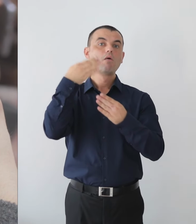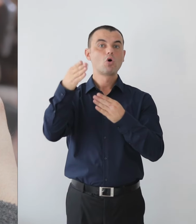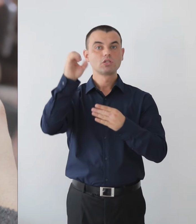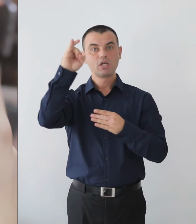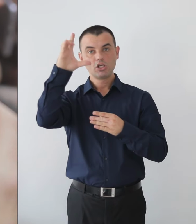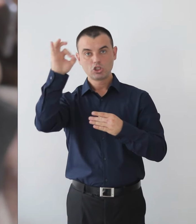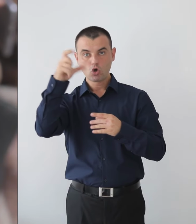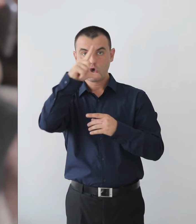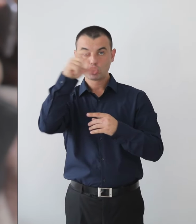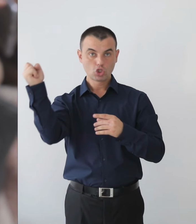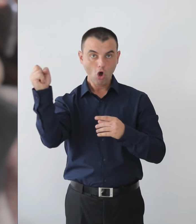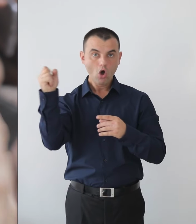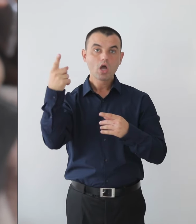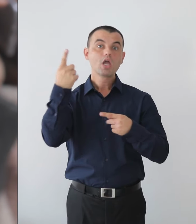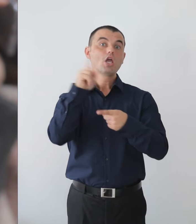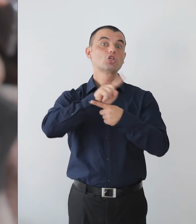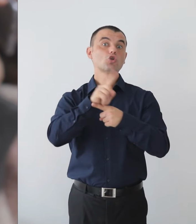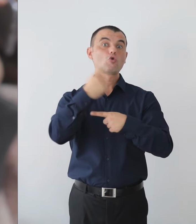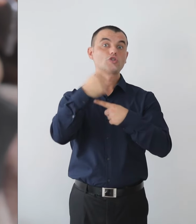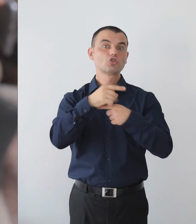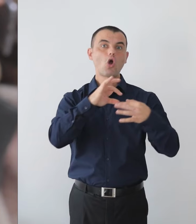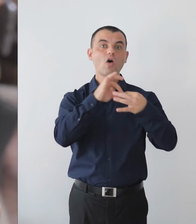след това насторйте ISO и скорост на затвора на стойност,